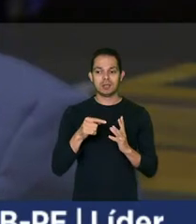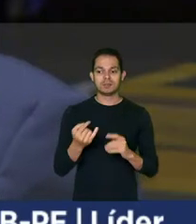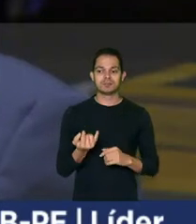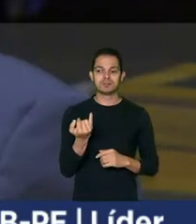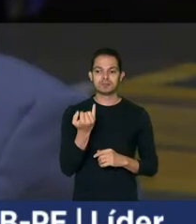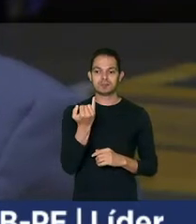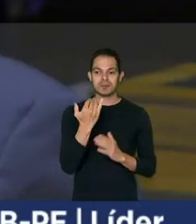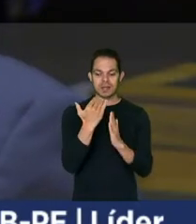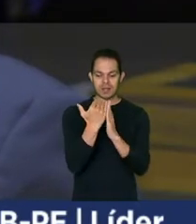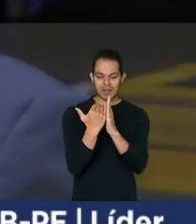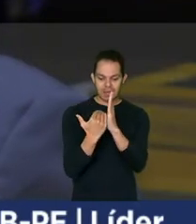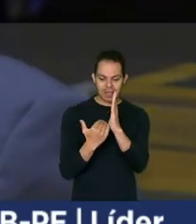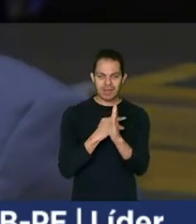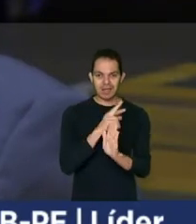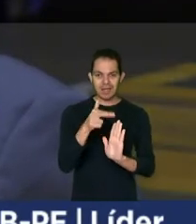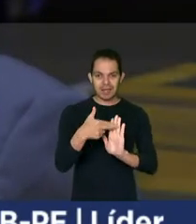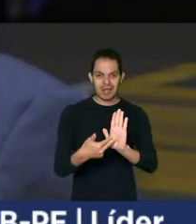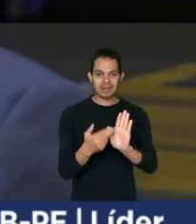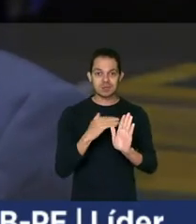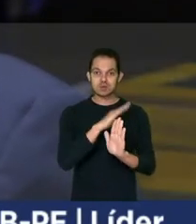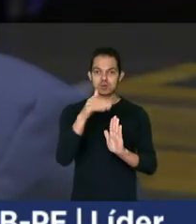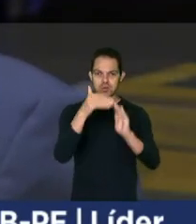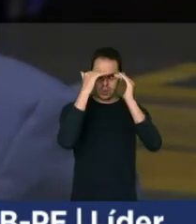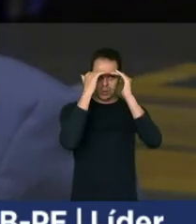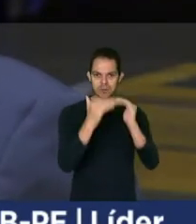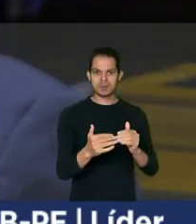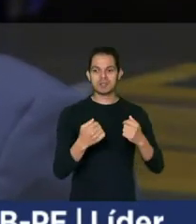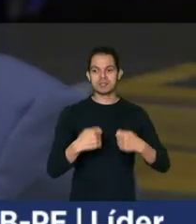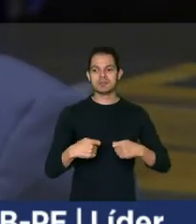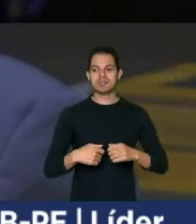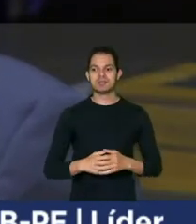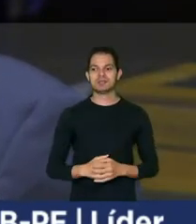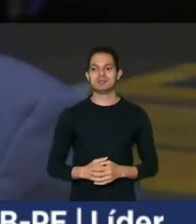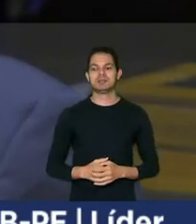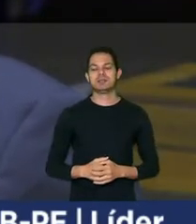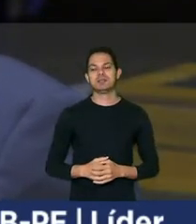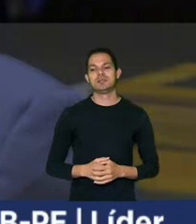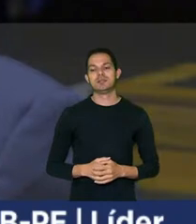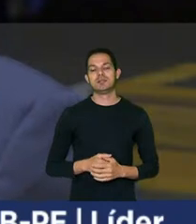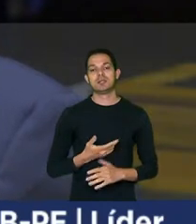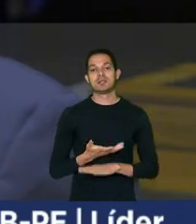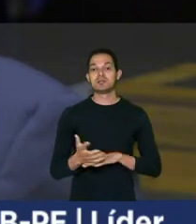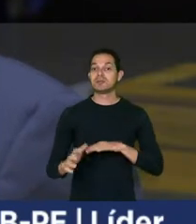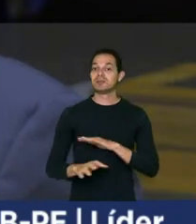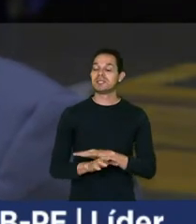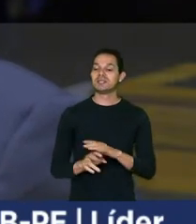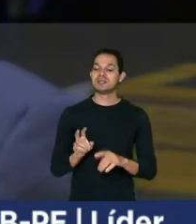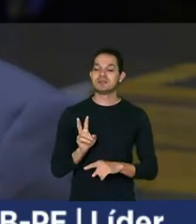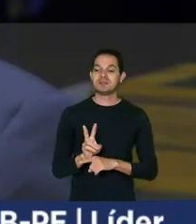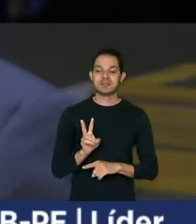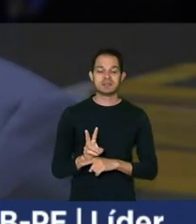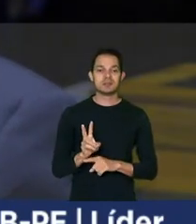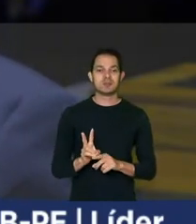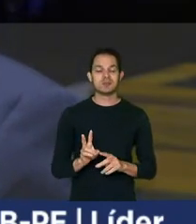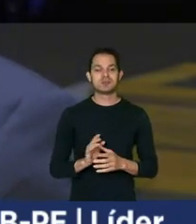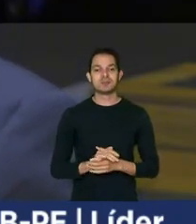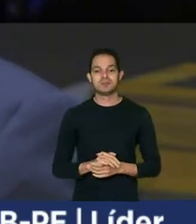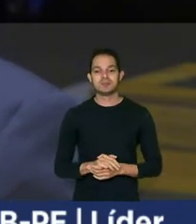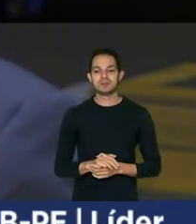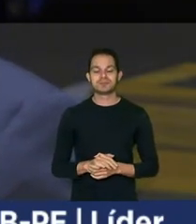QUE UM ESTABELECIMENTO IMPORTANTE COMO ESSE ELE TEM QUE SEGUIR TODAS AS REGRAS EXISTENTES NO PAÍS, DE PRESERVAÇÃO É QUESTÃO